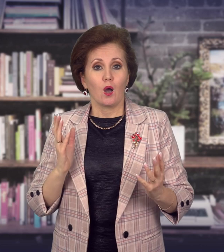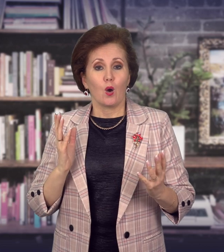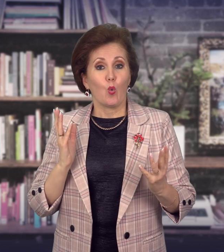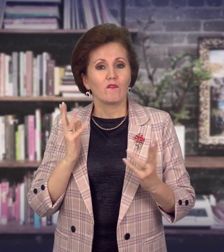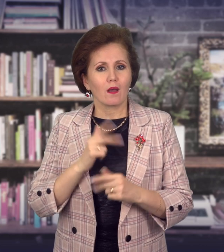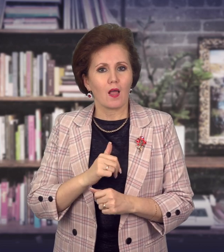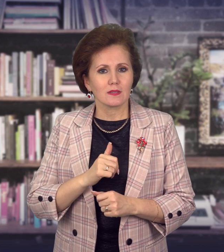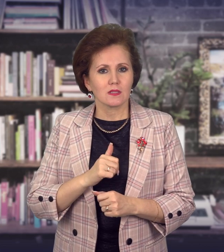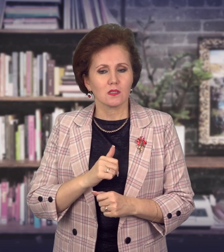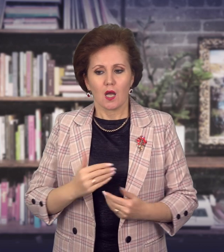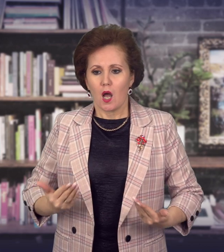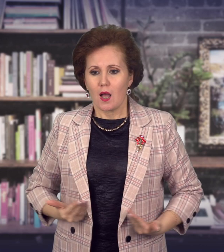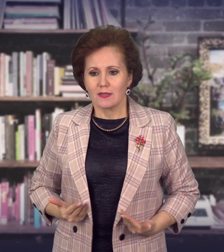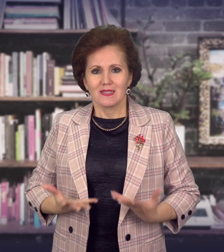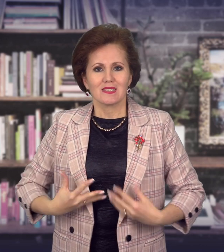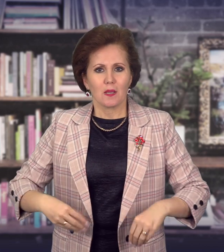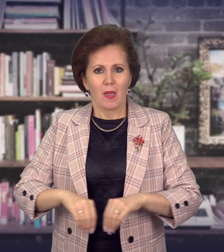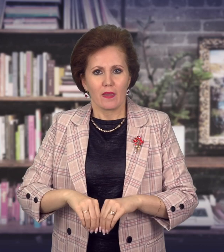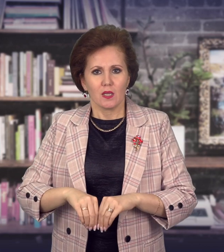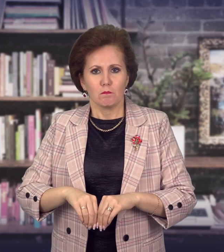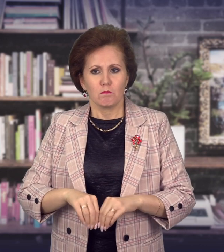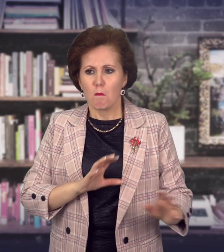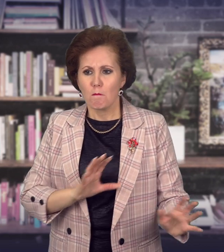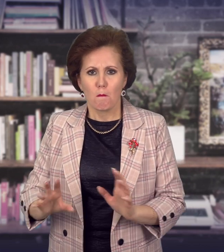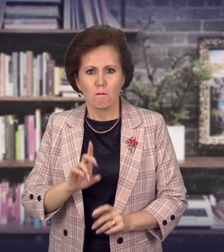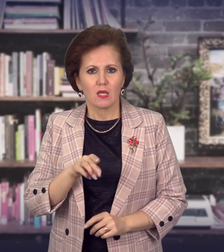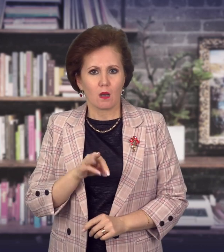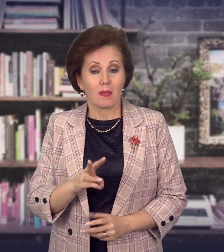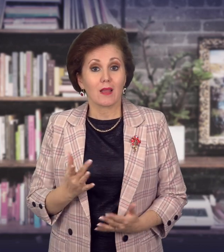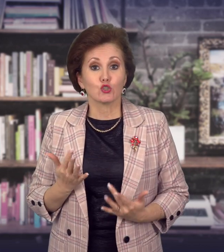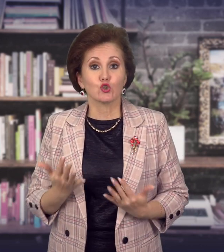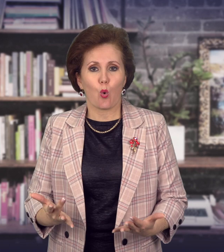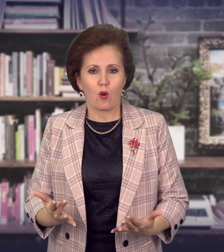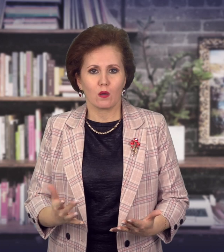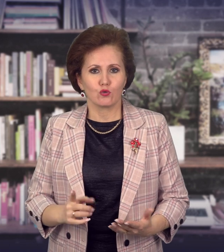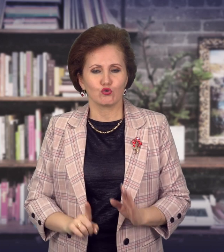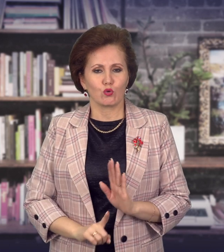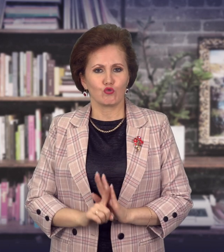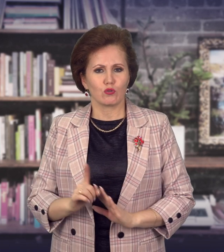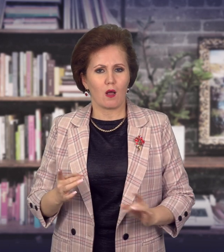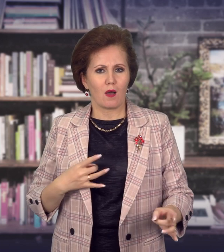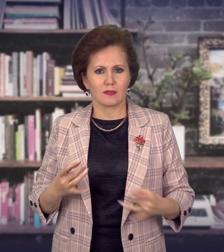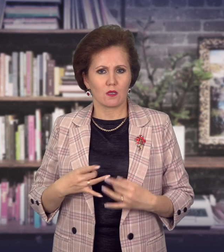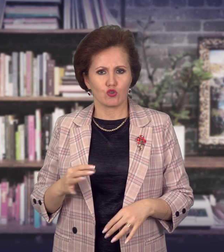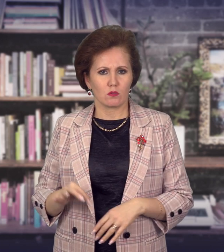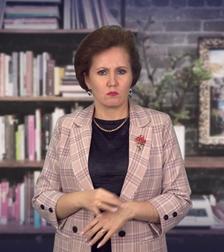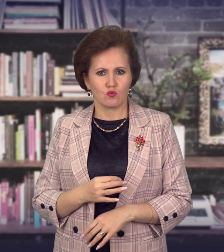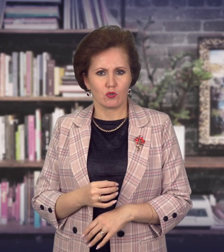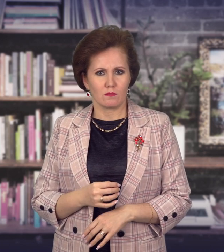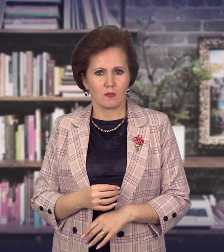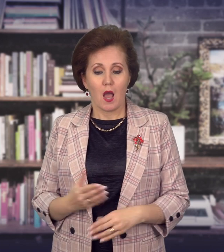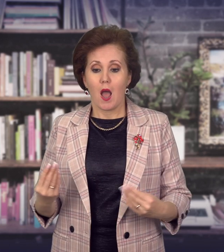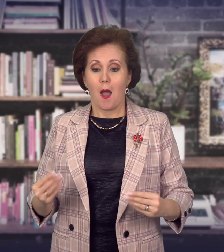Увлеклась семейным бытовая настолько, что начала раздражать мужа!